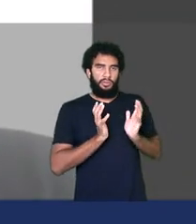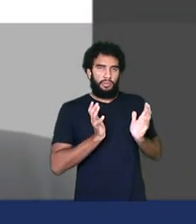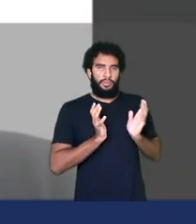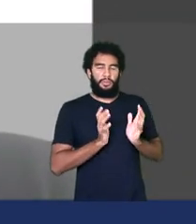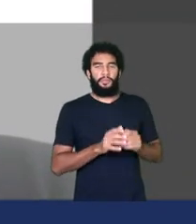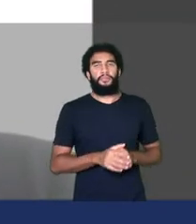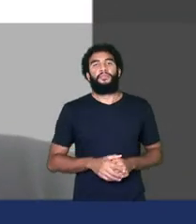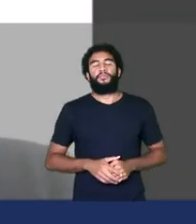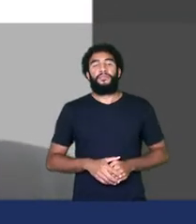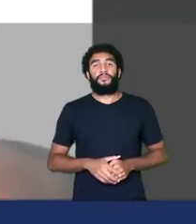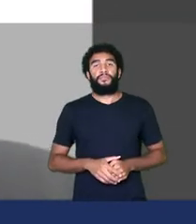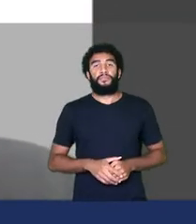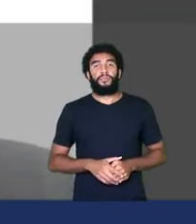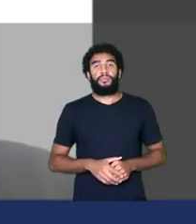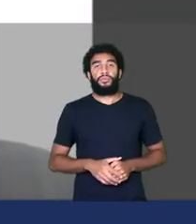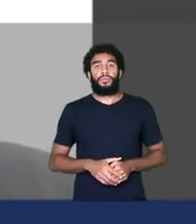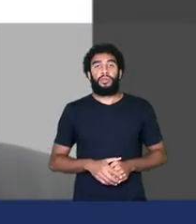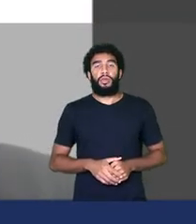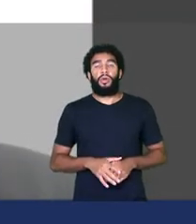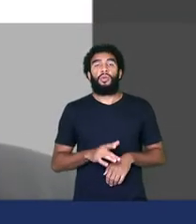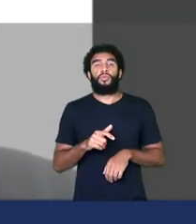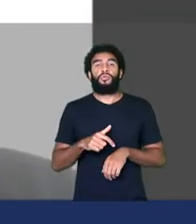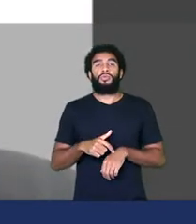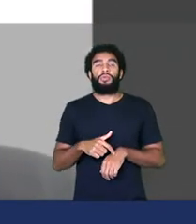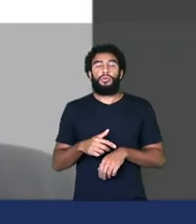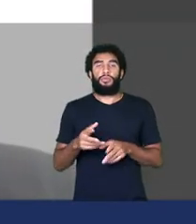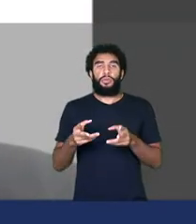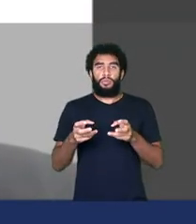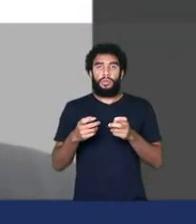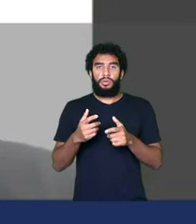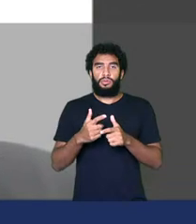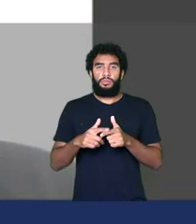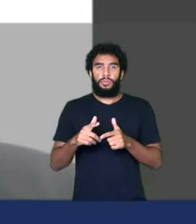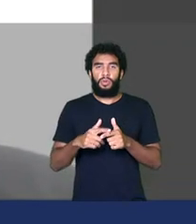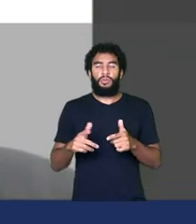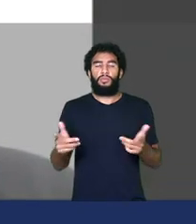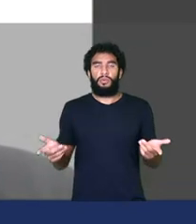GRANDES CORPORAÇÕES. ESTÁ AÍ ESTE MOMENTO UMA TURBULÊNCIA INTERNACIONAL.